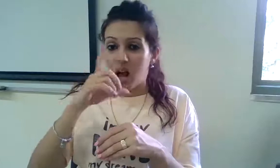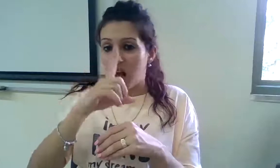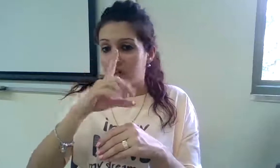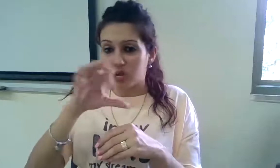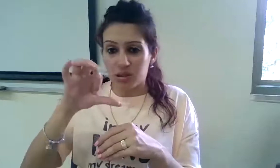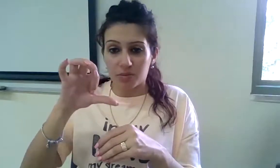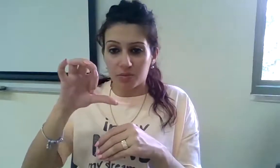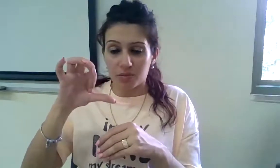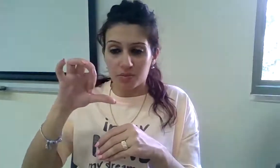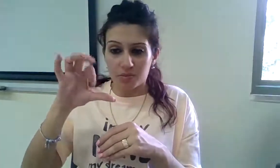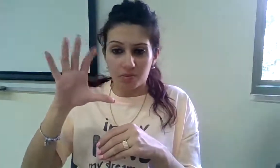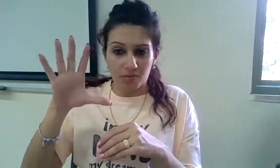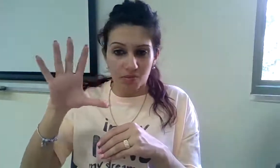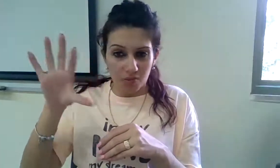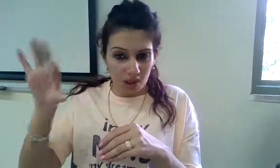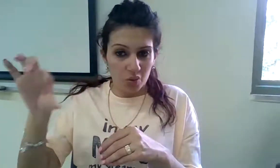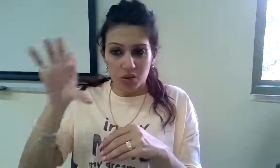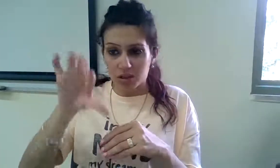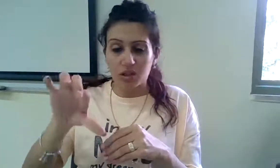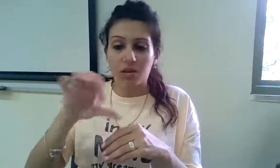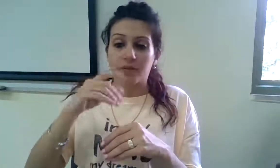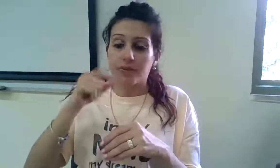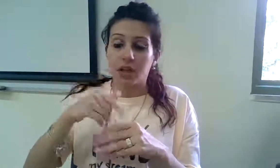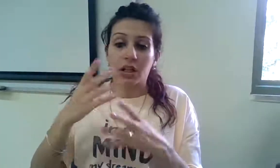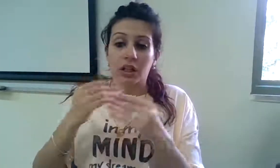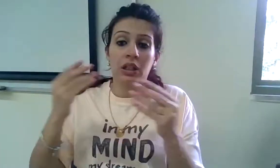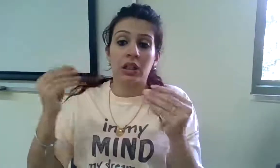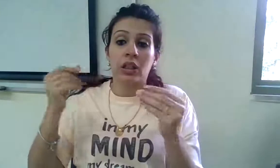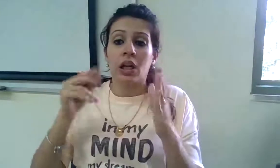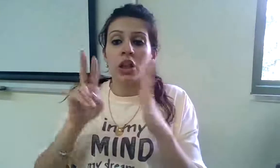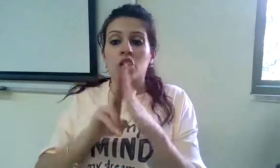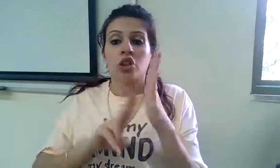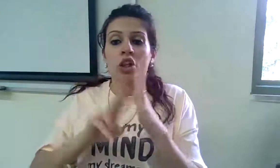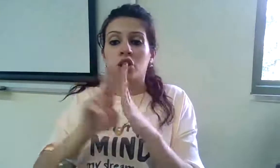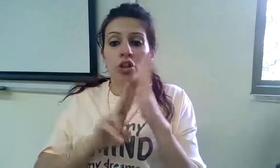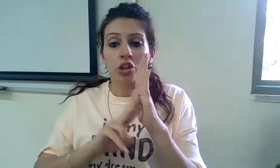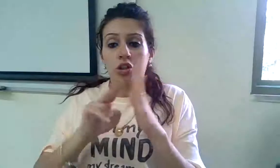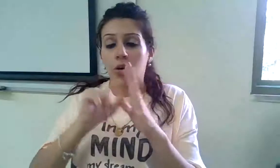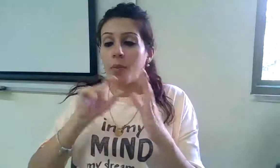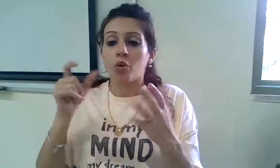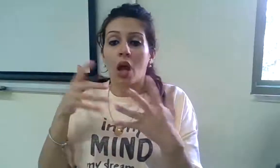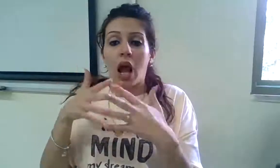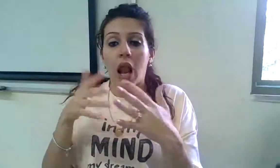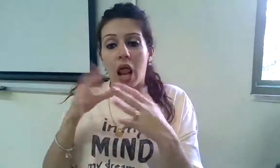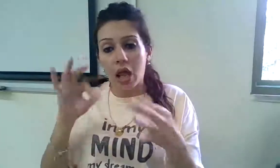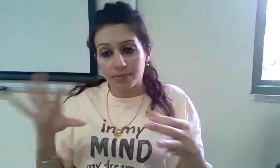ولكن أيضا الإرشاد والتوجيه للمعلمين ومدراء المدارس